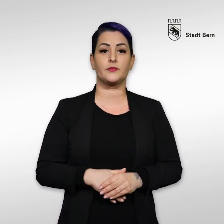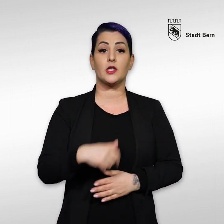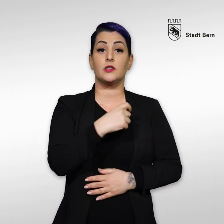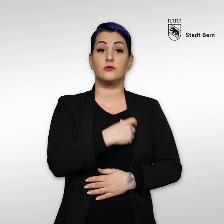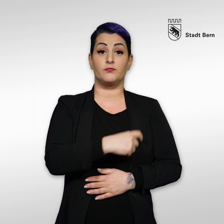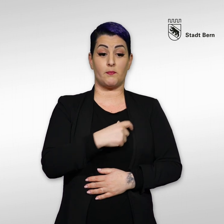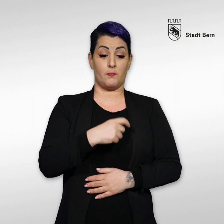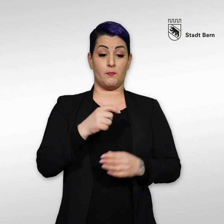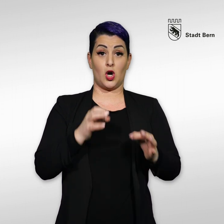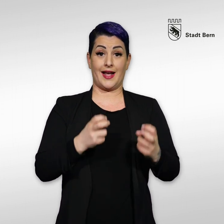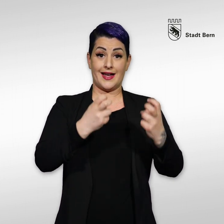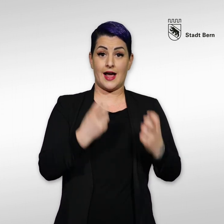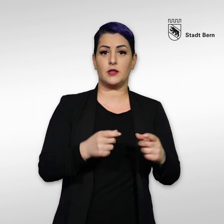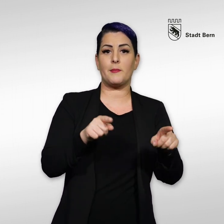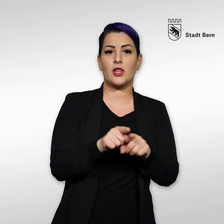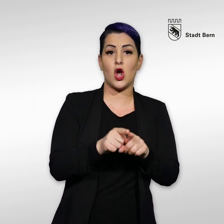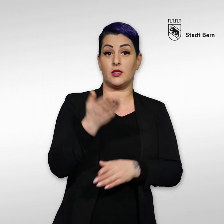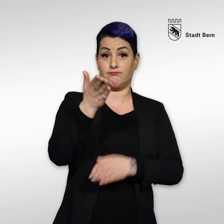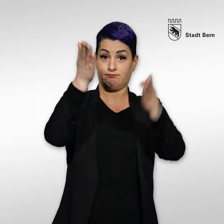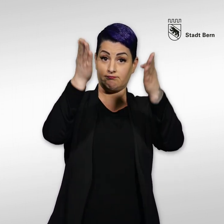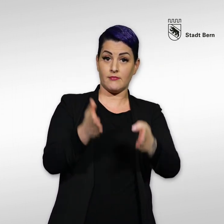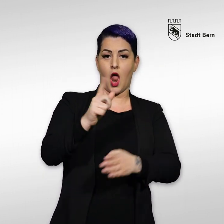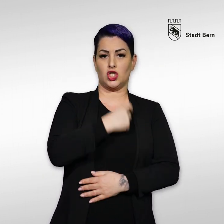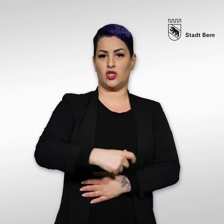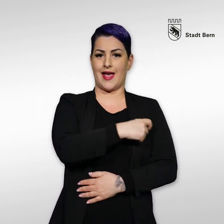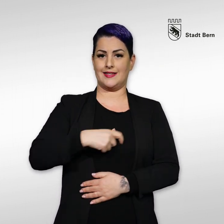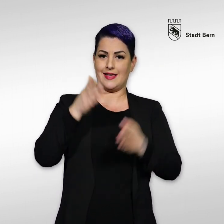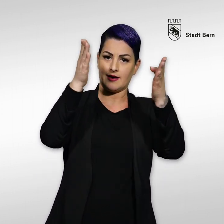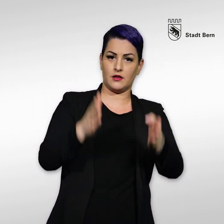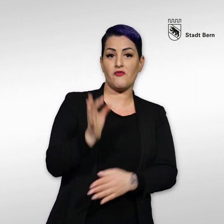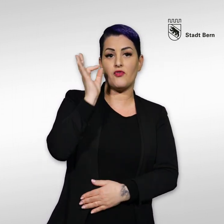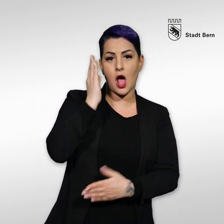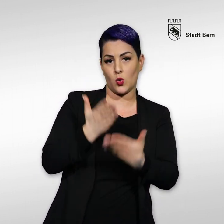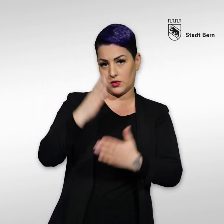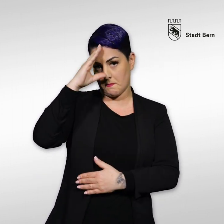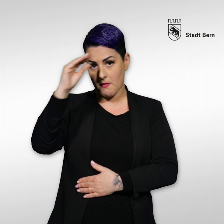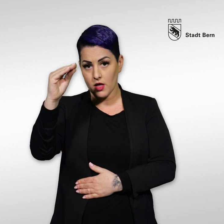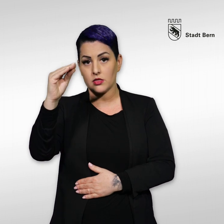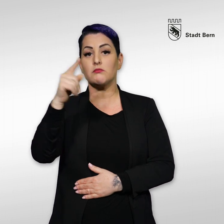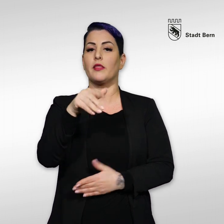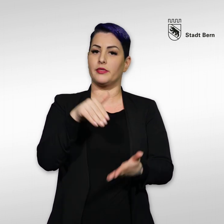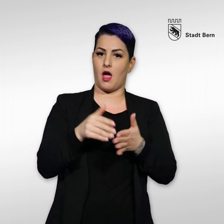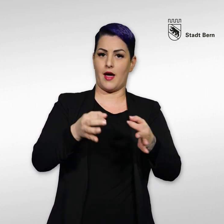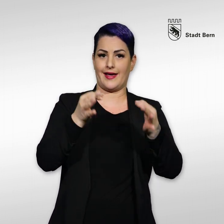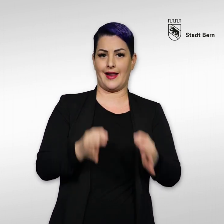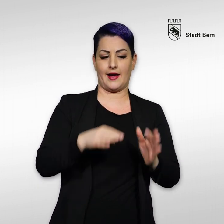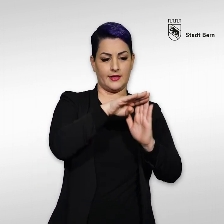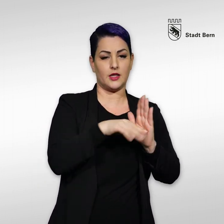Ein Bürgerrecht bedeutet: Als Schweizerin oder Schweizer haben Sie Rechte und Pflichten.